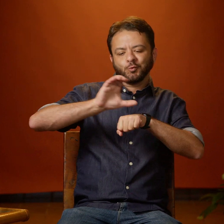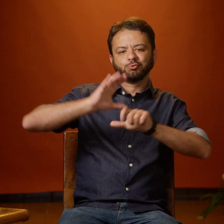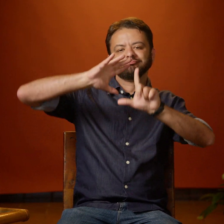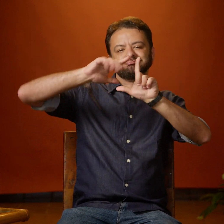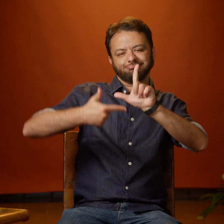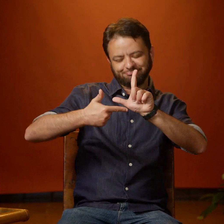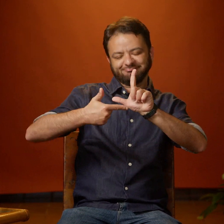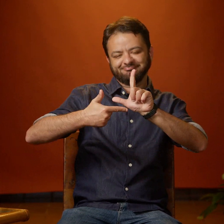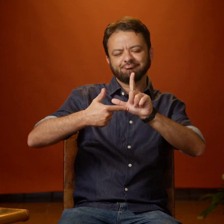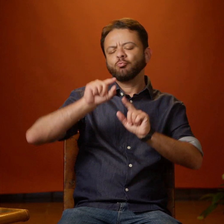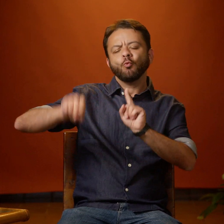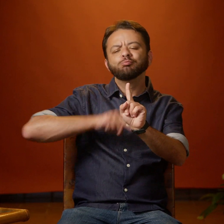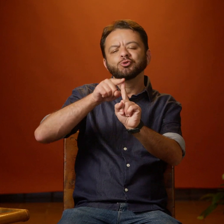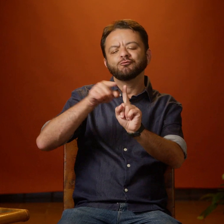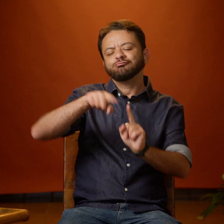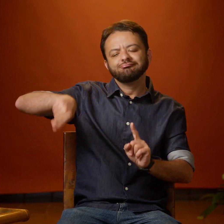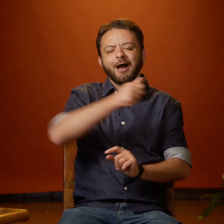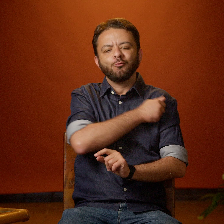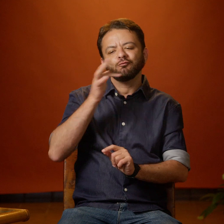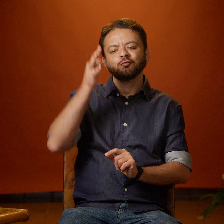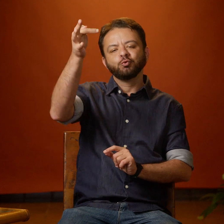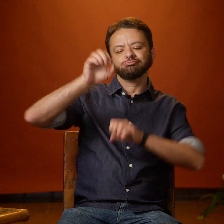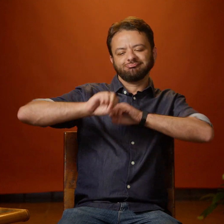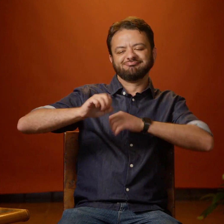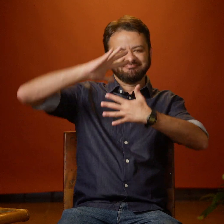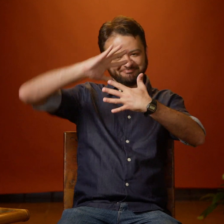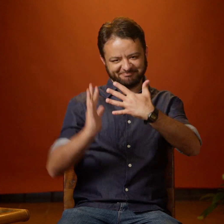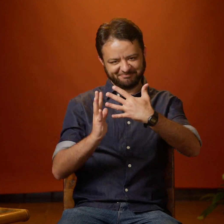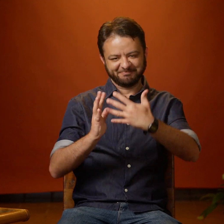E é essa oficina que temos aqui.